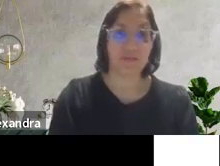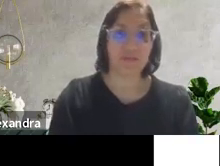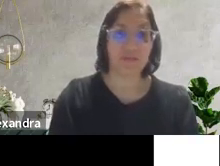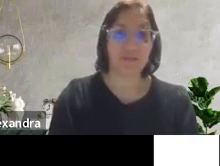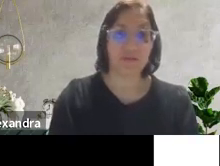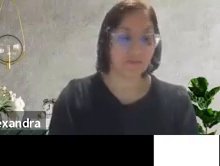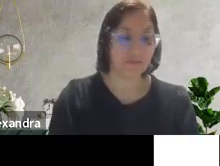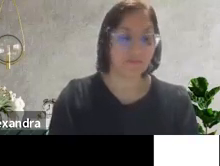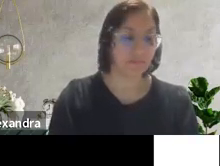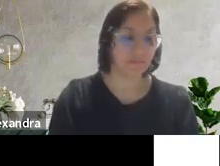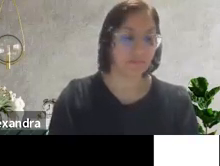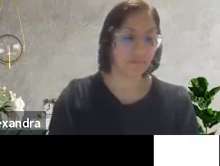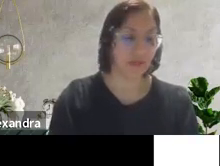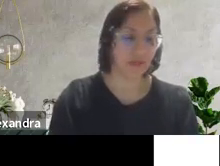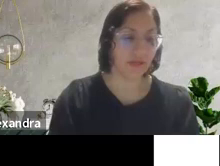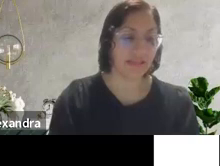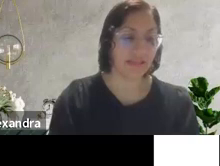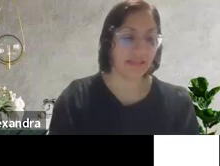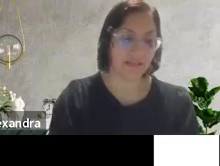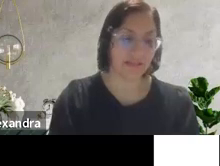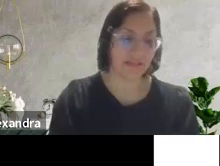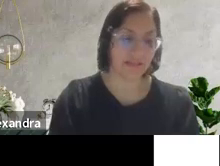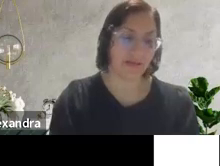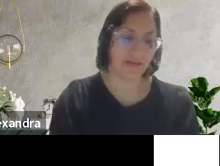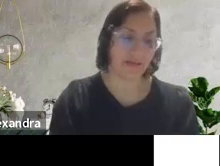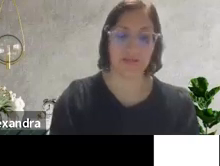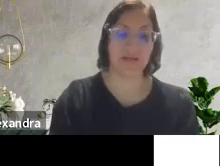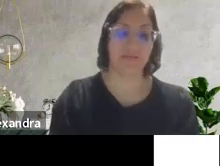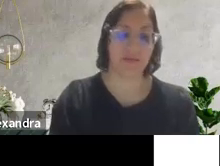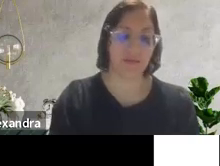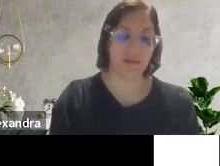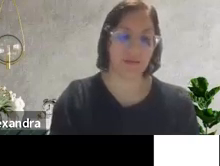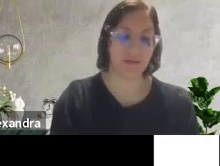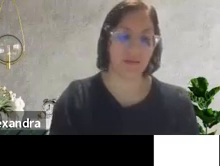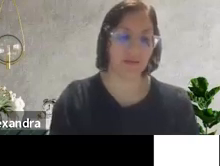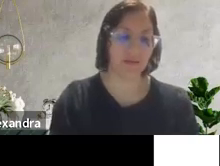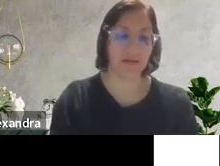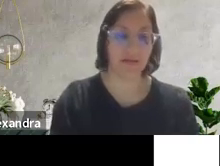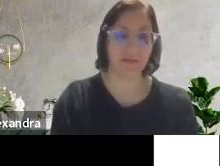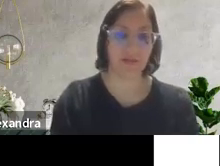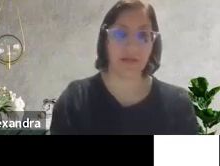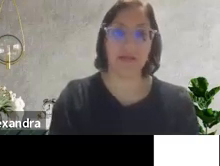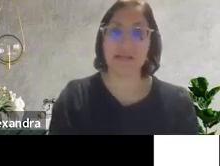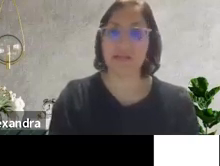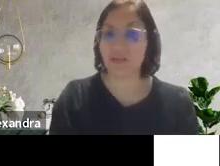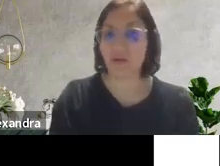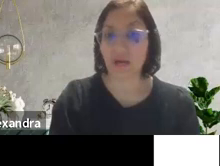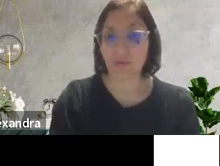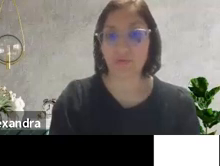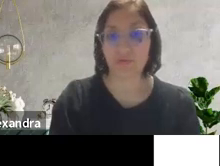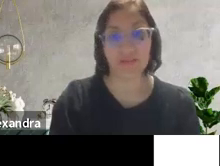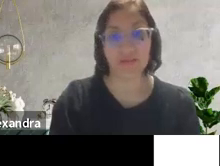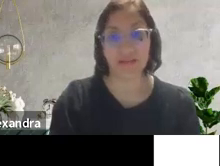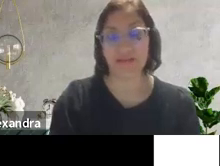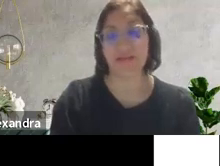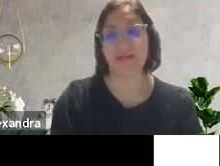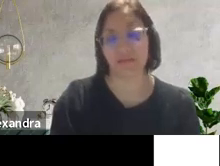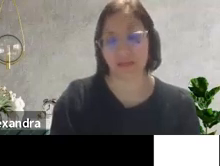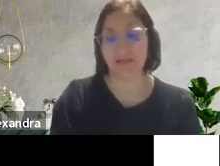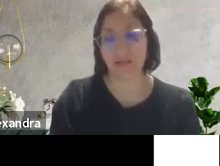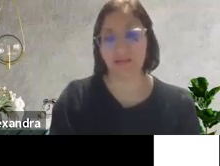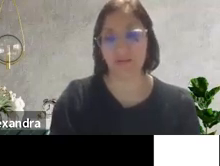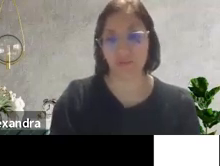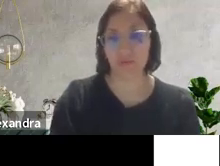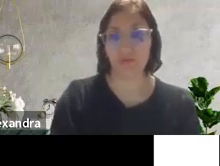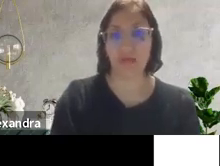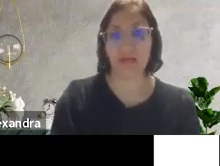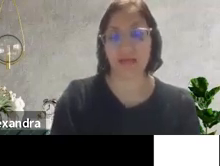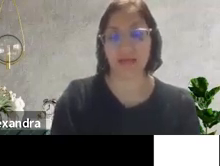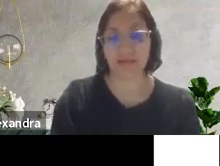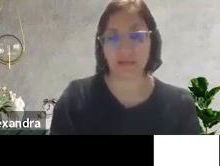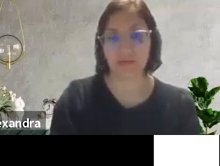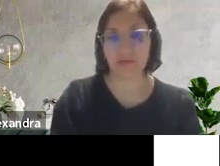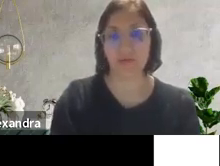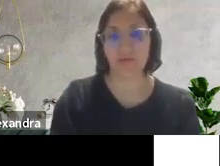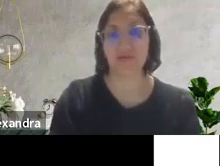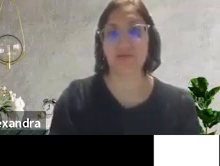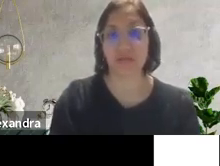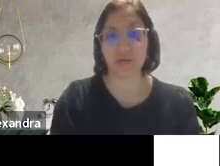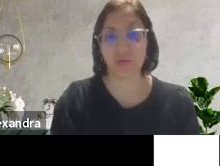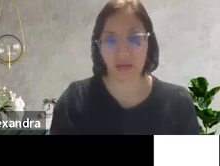En cambio, con las modificaciones es que se enseña o se a describe los cambios fundamentales en el plan de estudios.